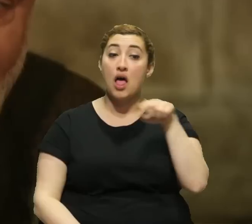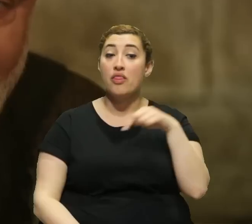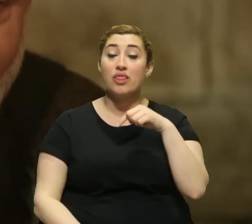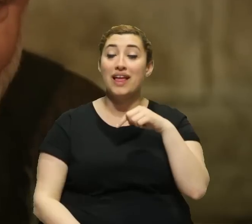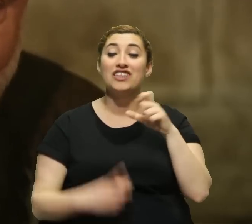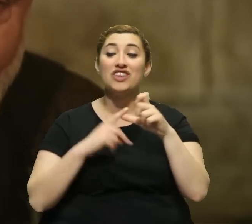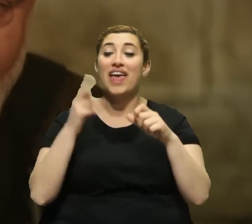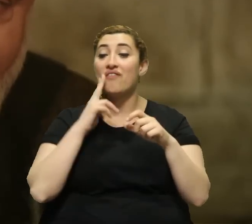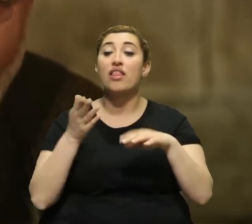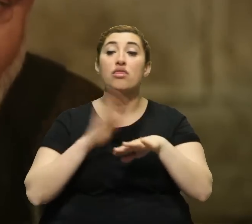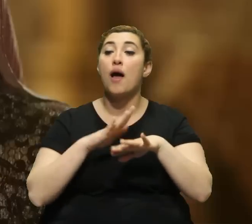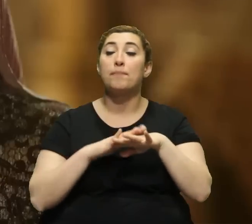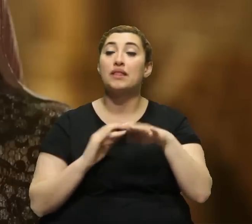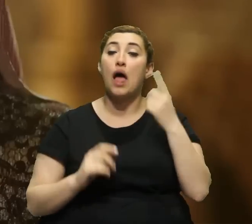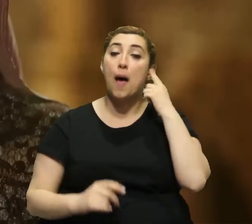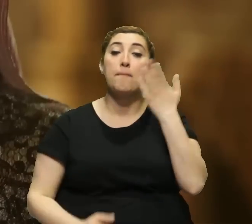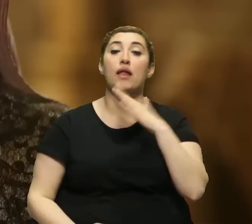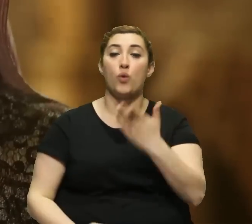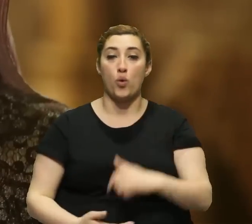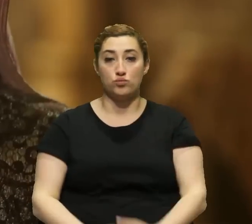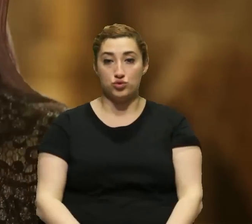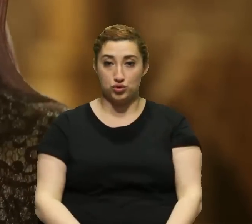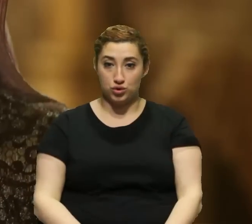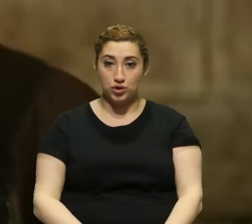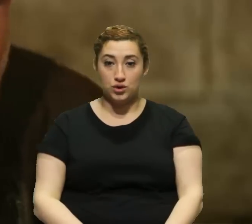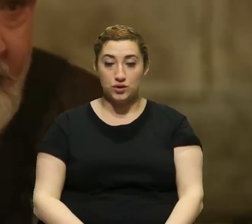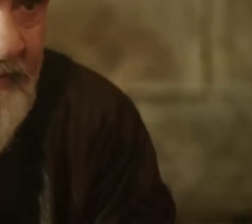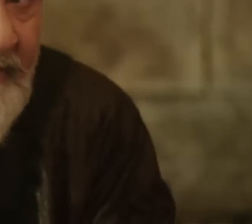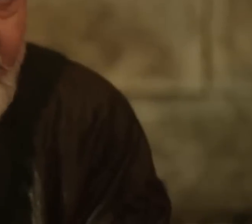...Şeyh Efendi’nin büyücülükle uğraştığından.